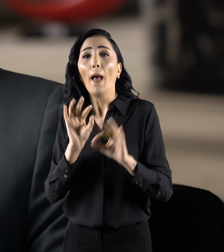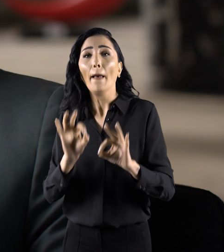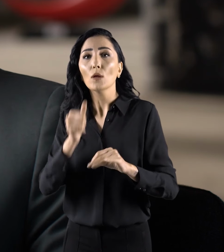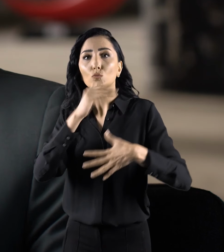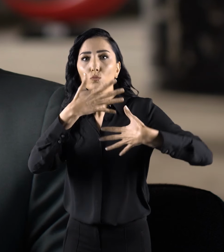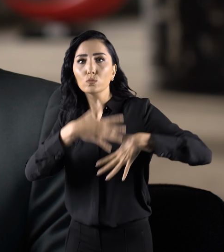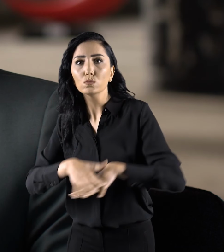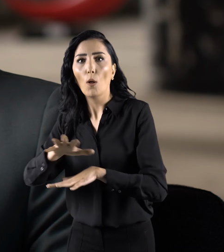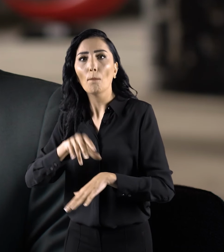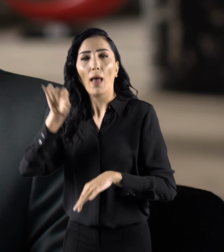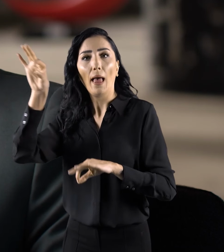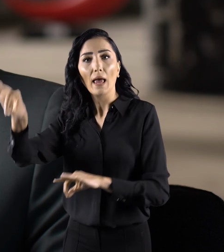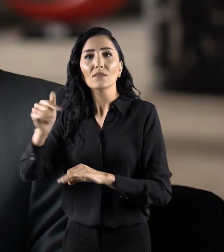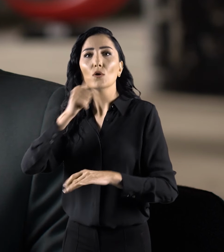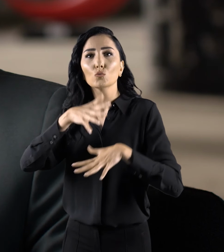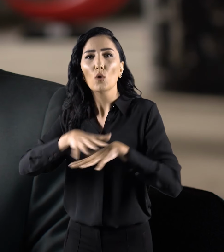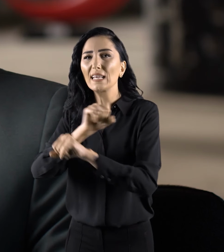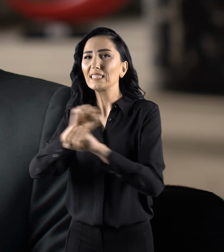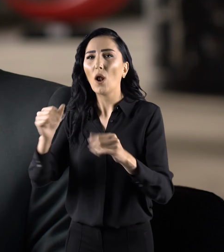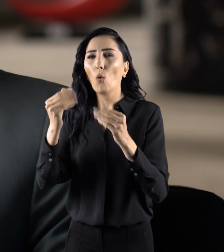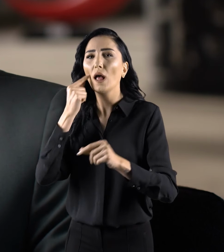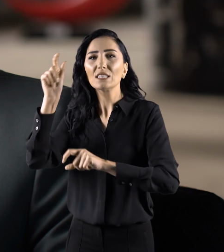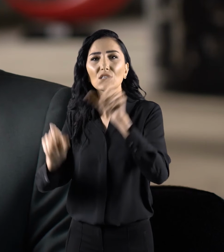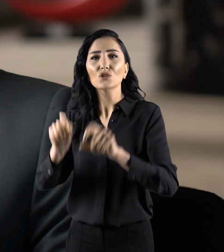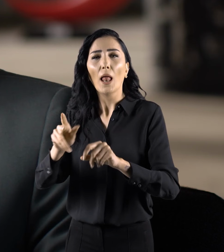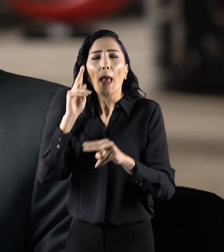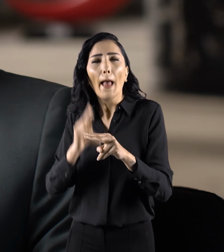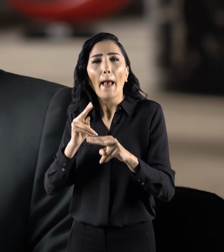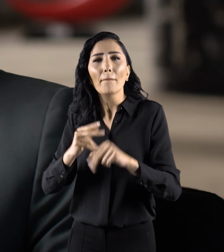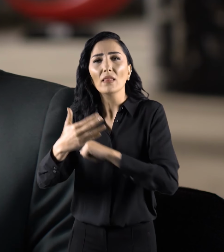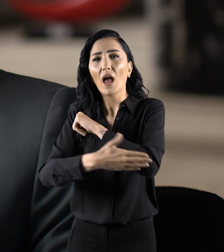hızlıca selin olacağı bölgeye ya da selden etkilenen kişilere